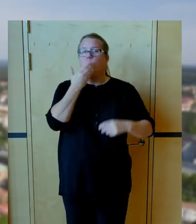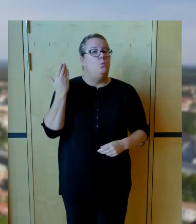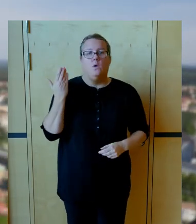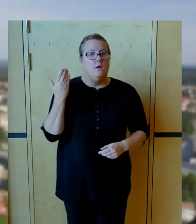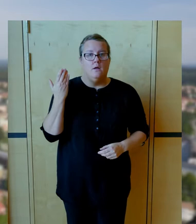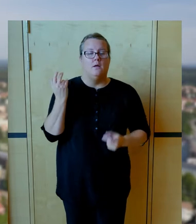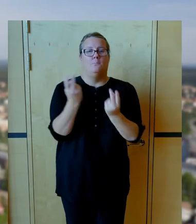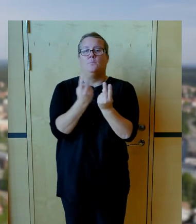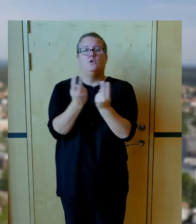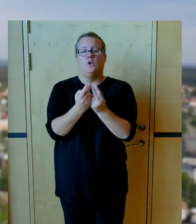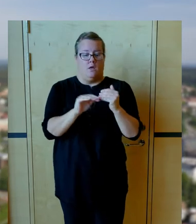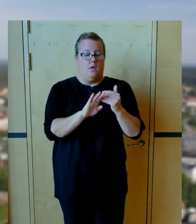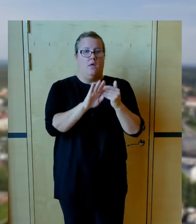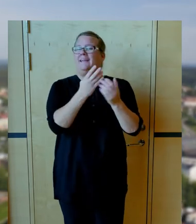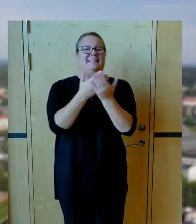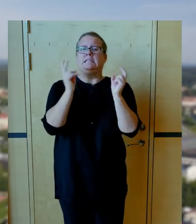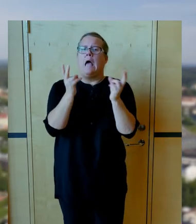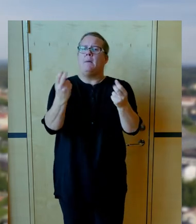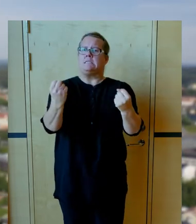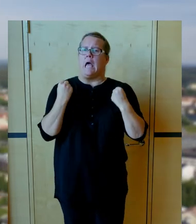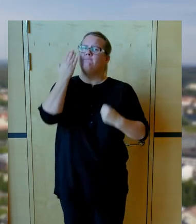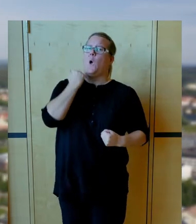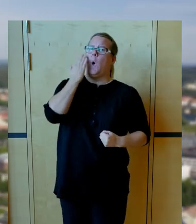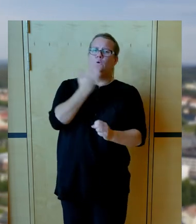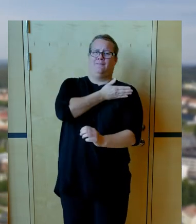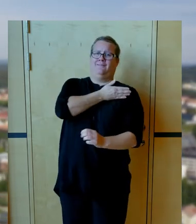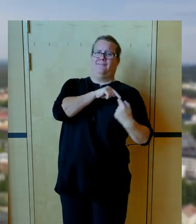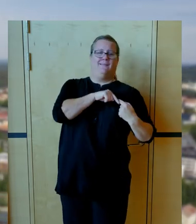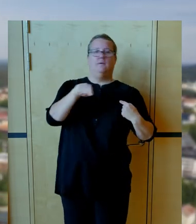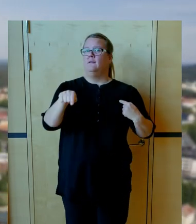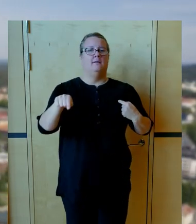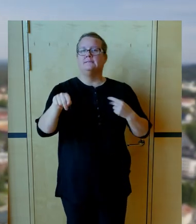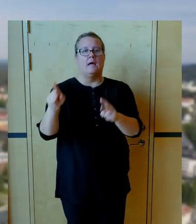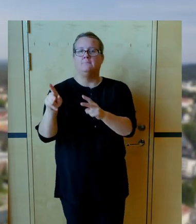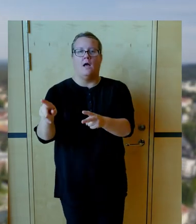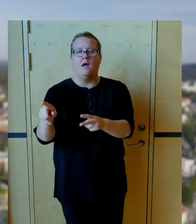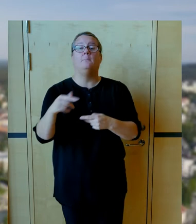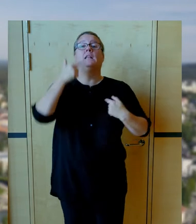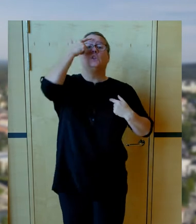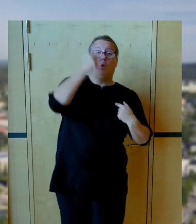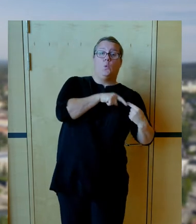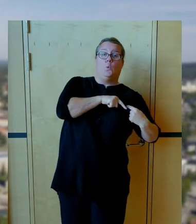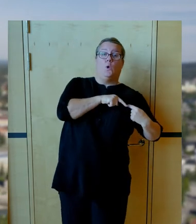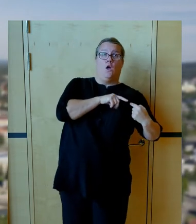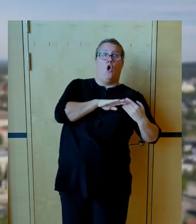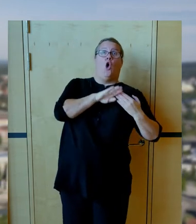Som tidigare har befarat det är inte riktigt som man trodde Något långsammare